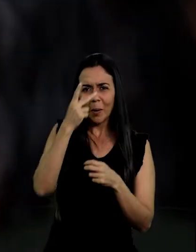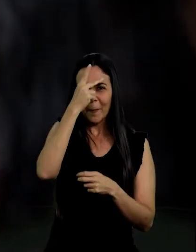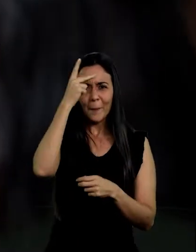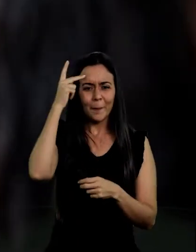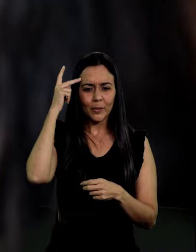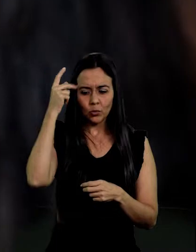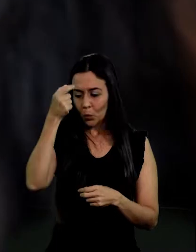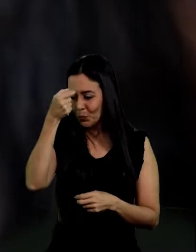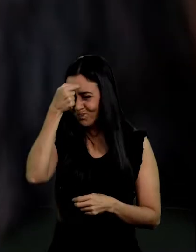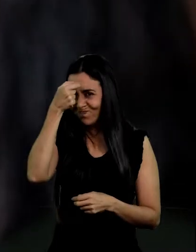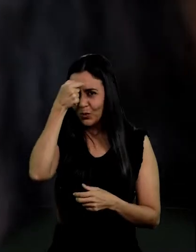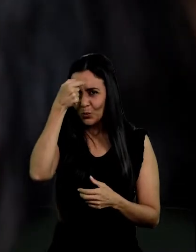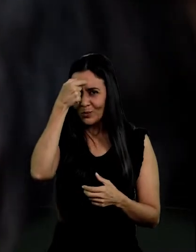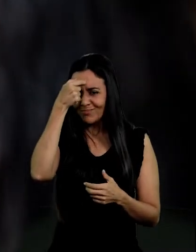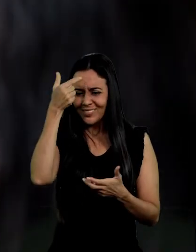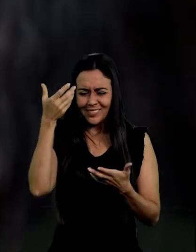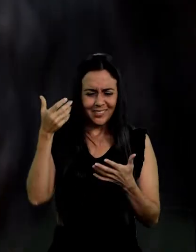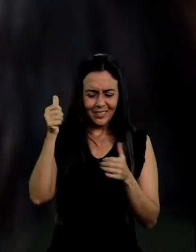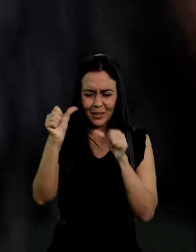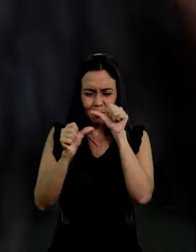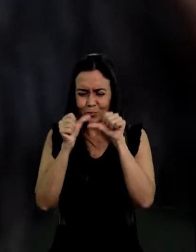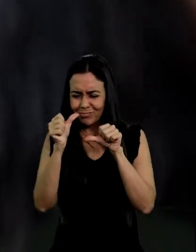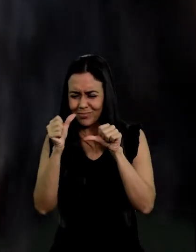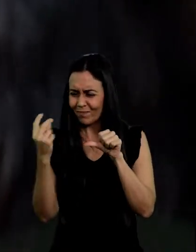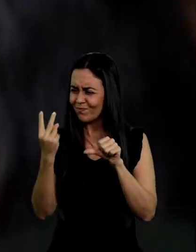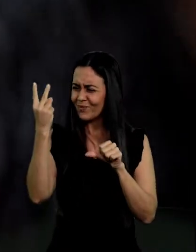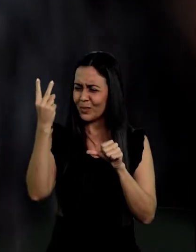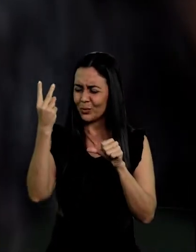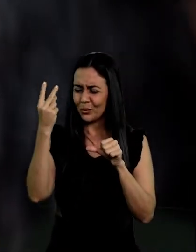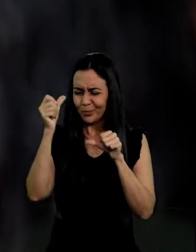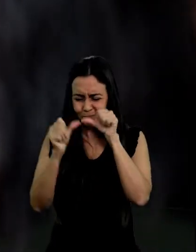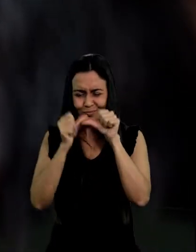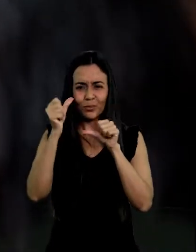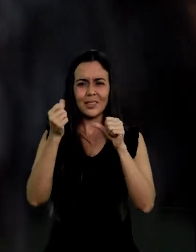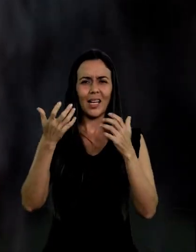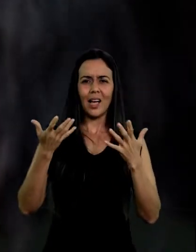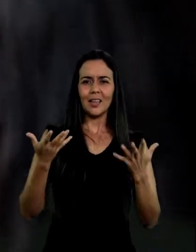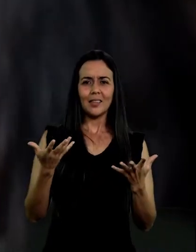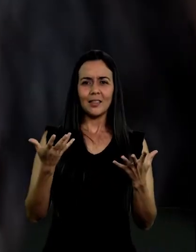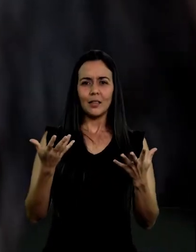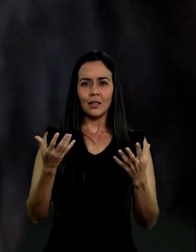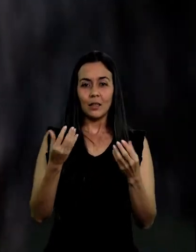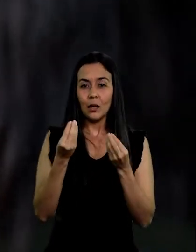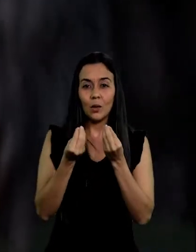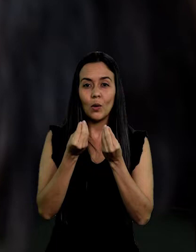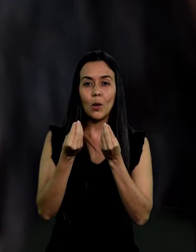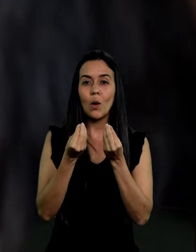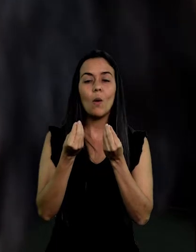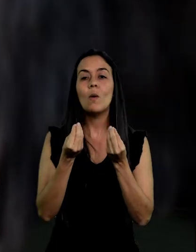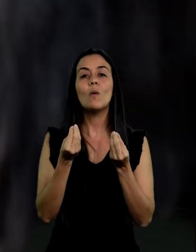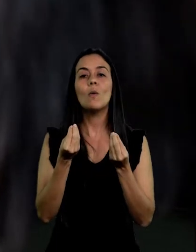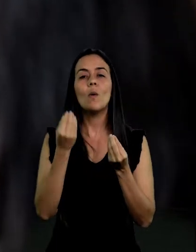uma alteração de consciência também, como se fosse um estado onírico... Sim, é verdade. A pessoa às vezes fala: